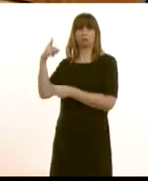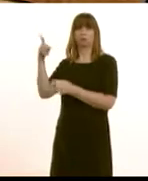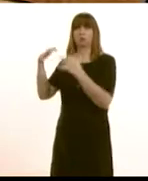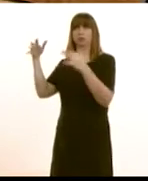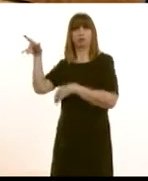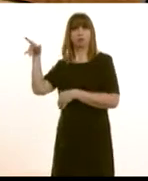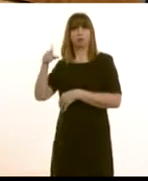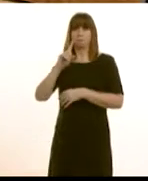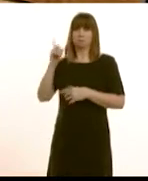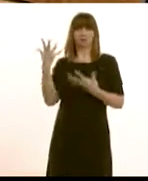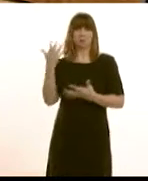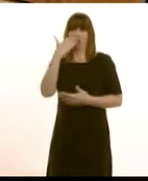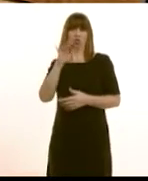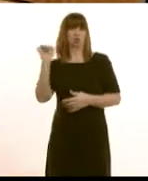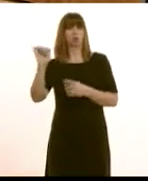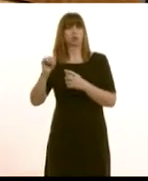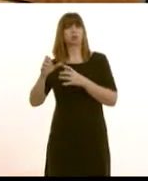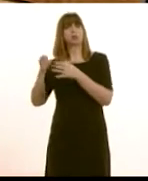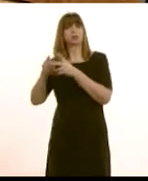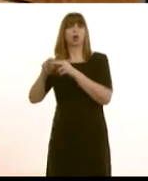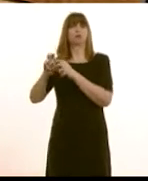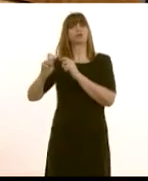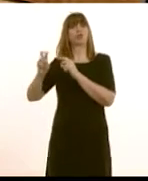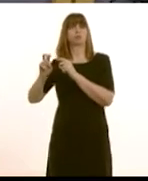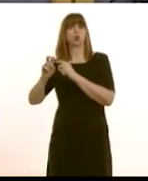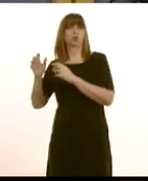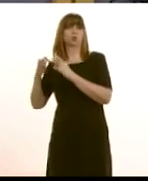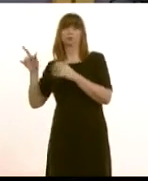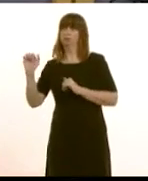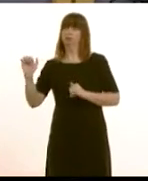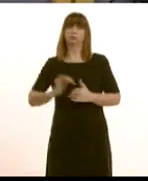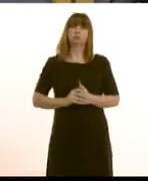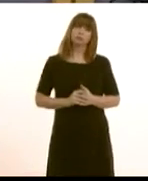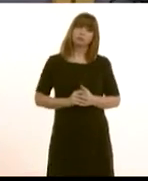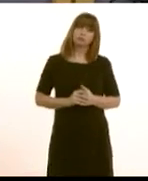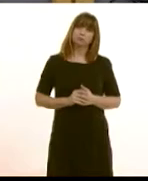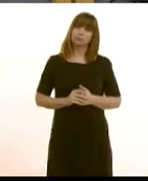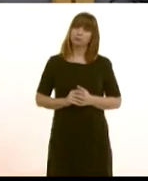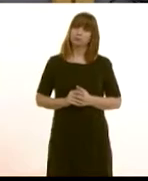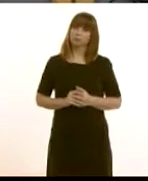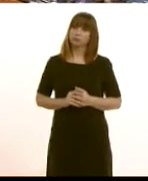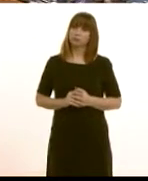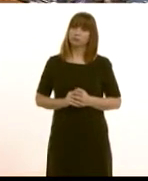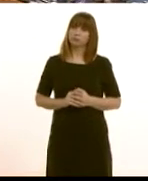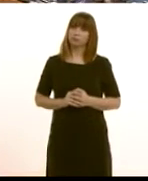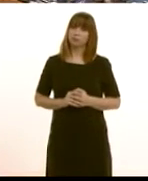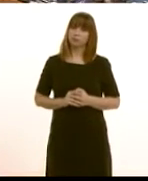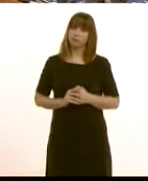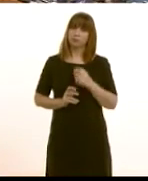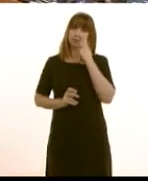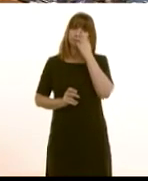been taken so far by the Department of Transport. Alun Ffred Jones: Pa waith paratoi y mae Llywodraeth